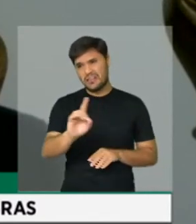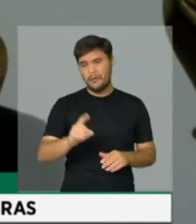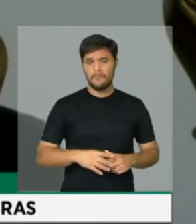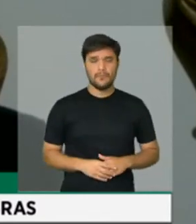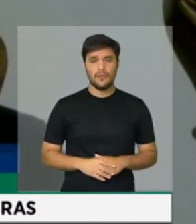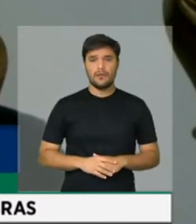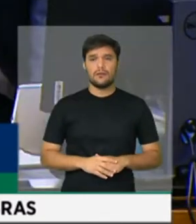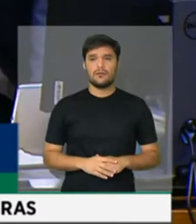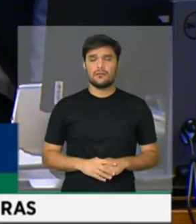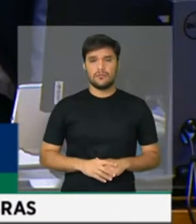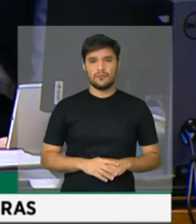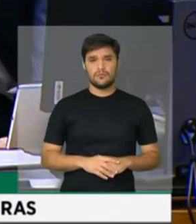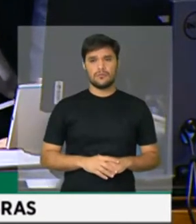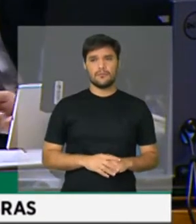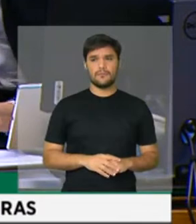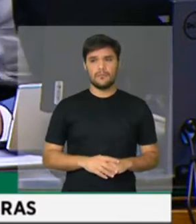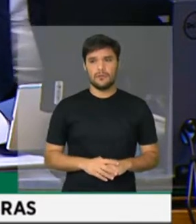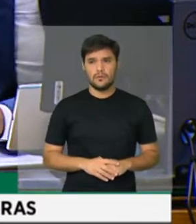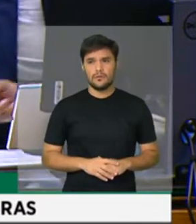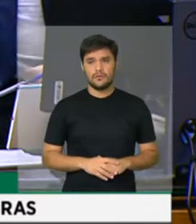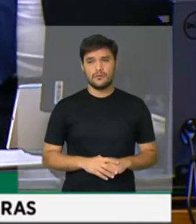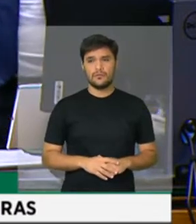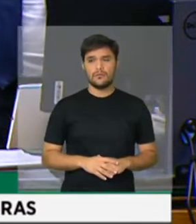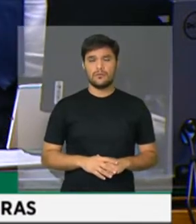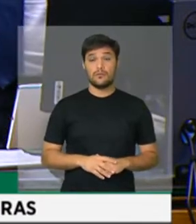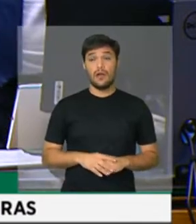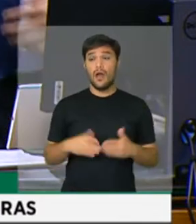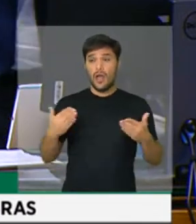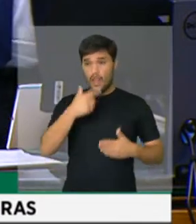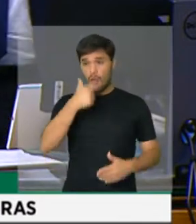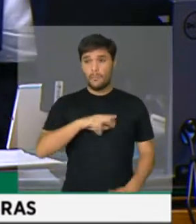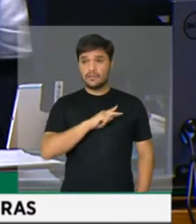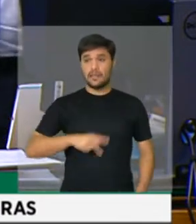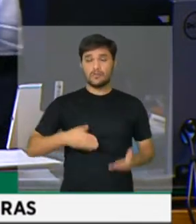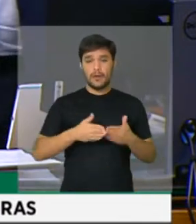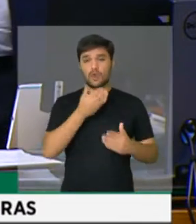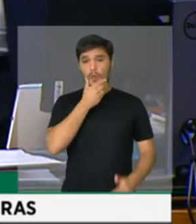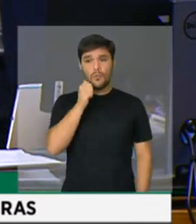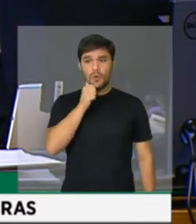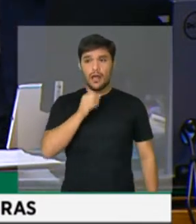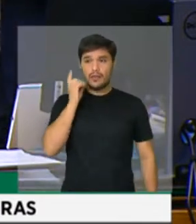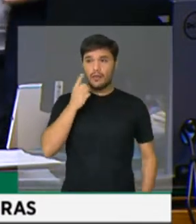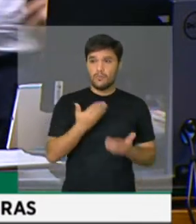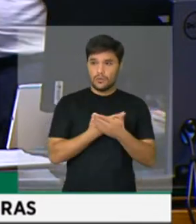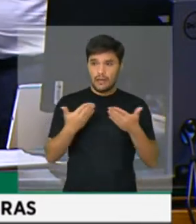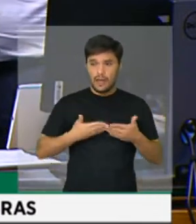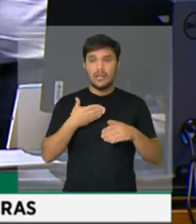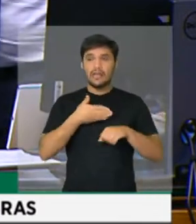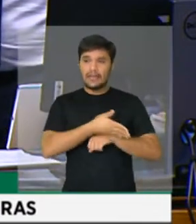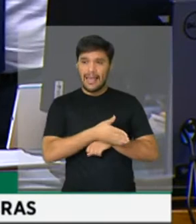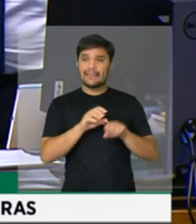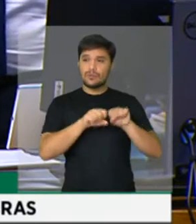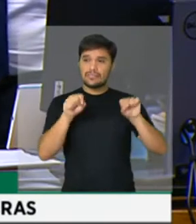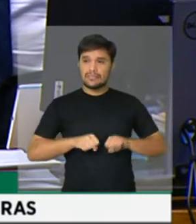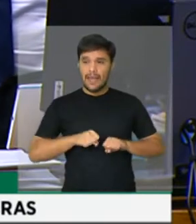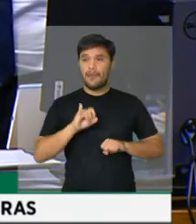ORIENTA O PSL? -- [DEPUTADO]: O PSL, PRESIDENTE, ENTENDE QUE JÁ FOI MUITO DEBATIDO O TEMA E COM REFERENTE AO ADIAMENTO DE